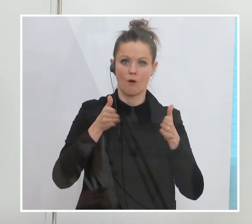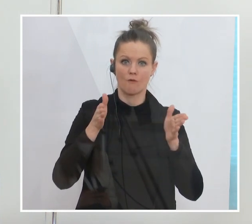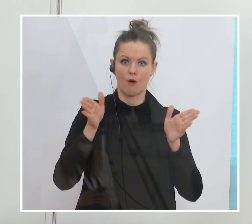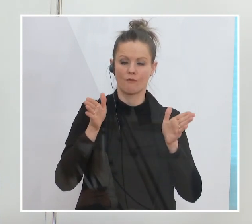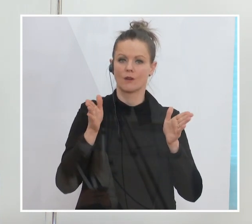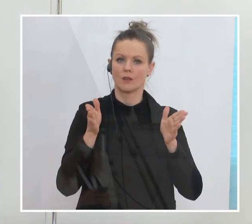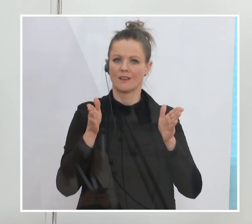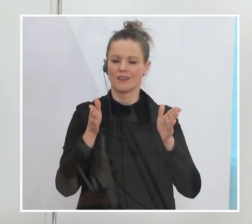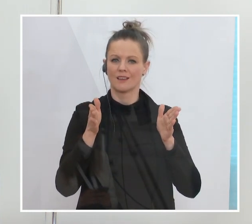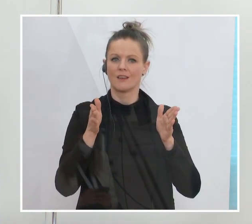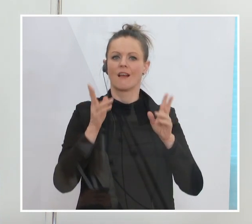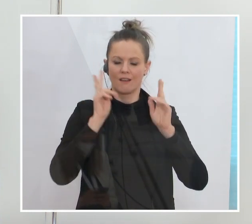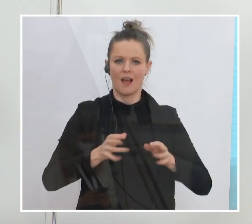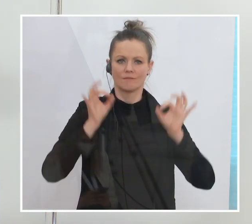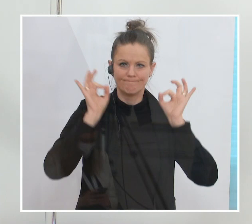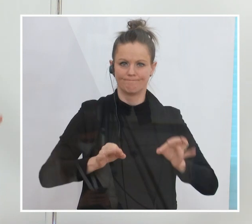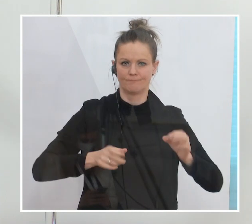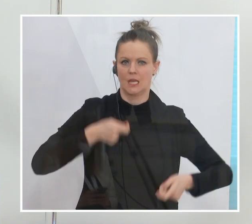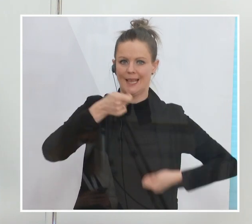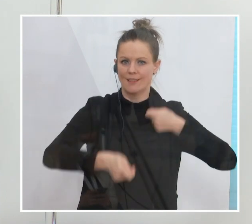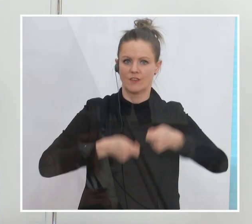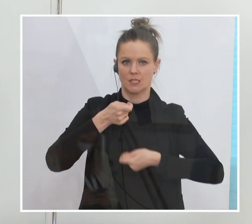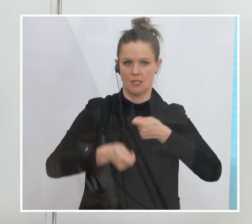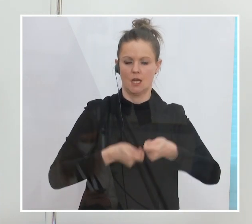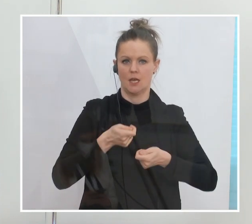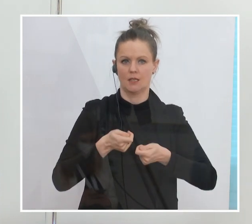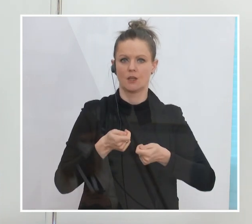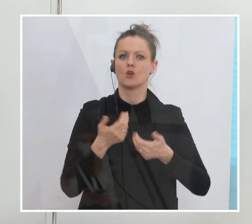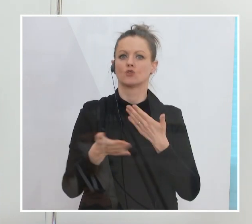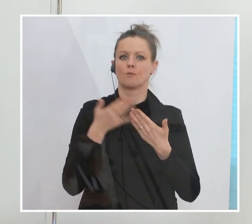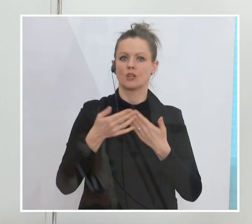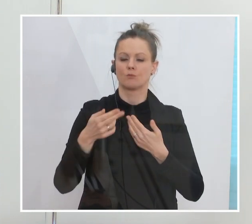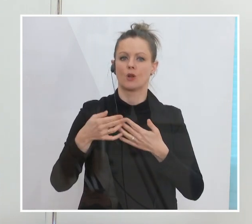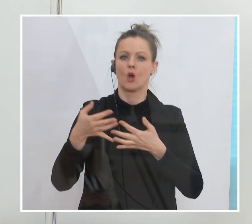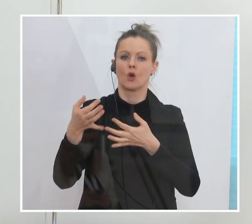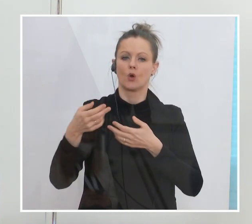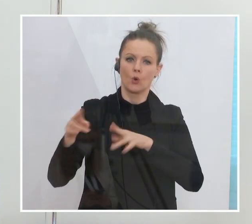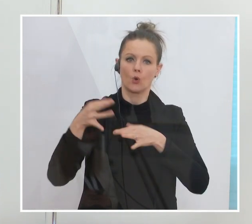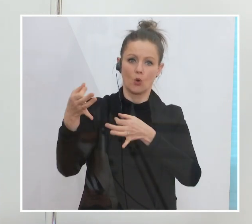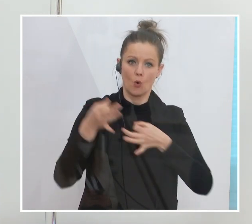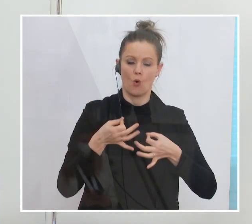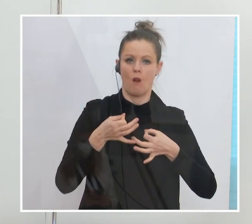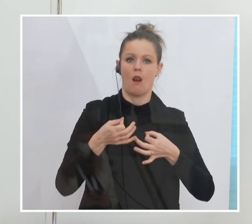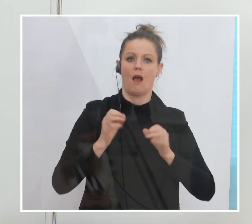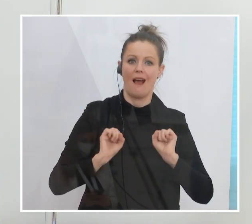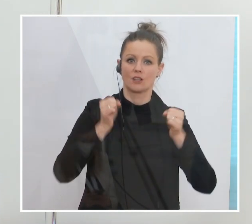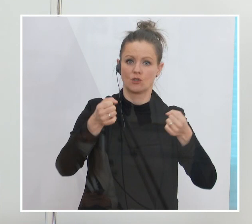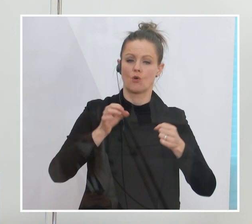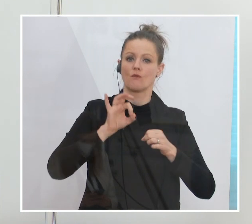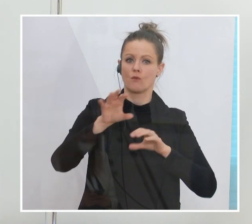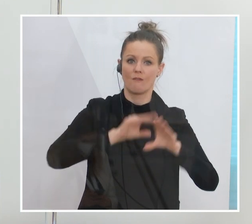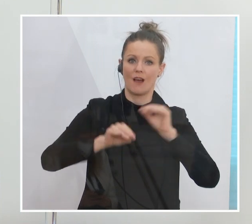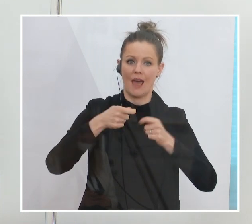reininvestieren können, um etwa Rückholaktionen für Mitglieder in den Vereinen zu organisieren.